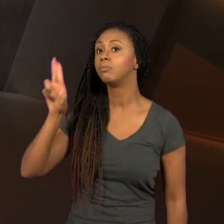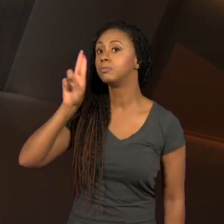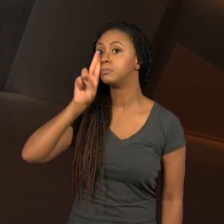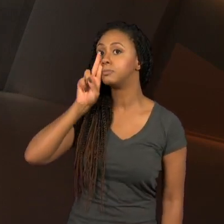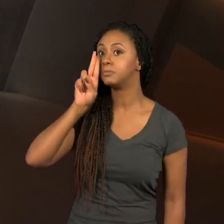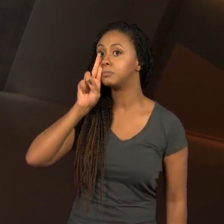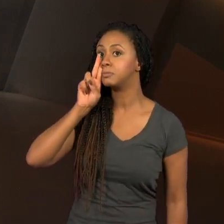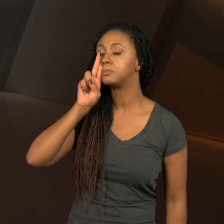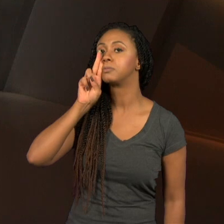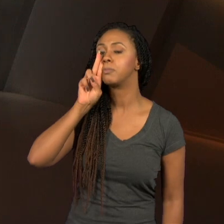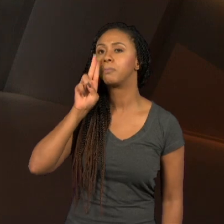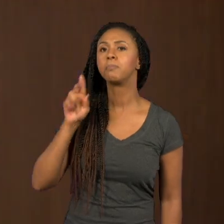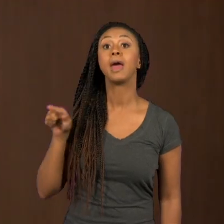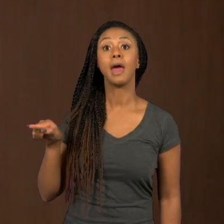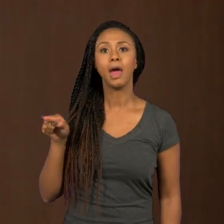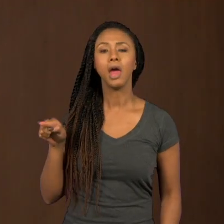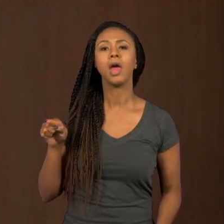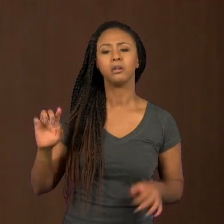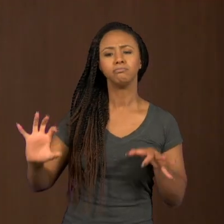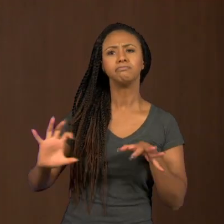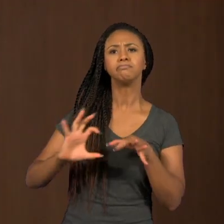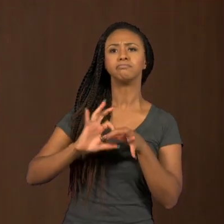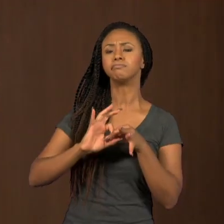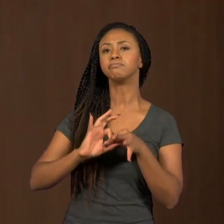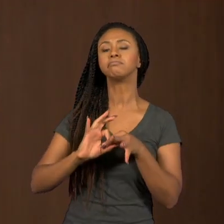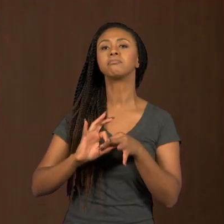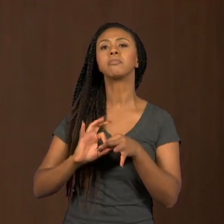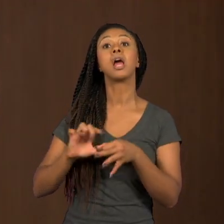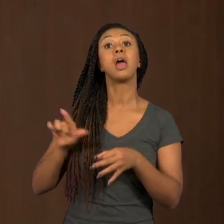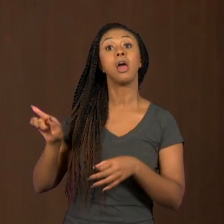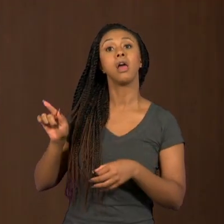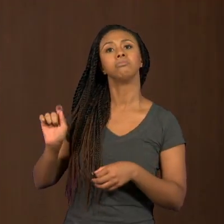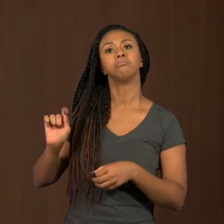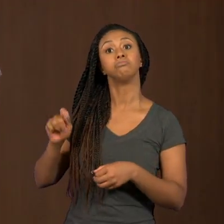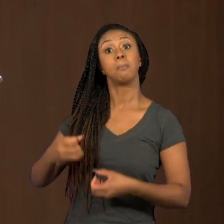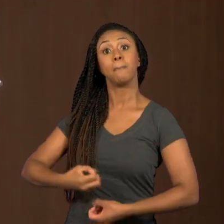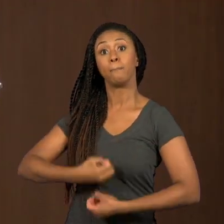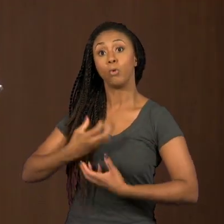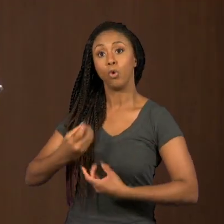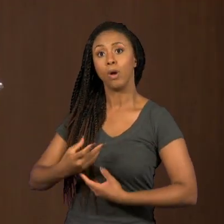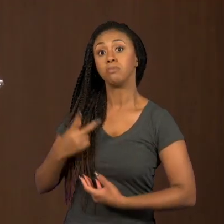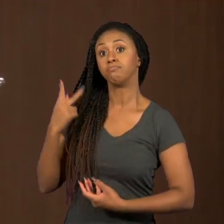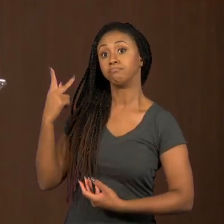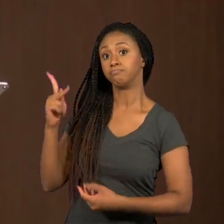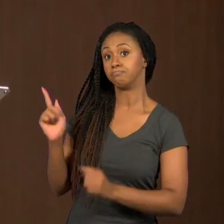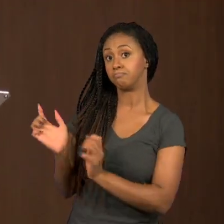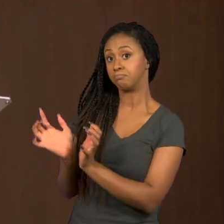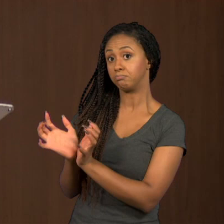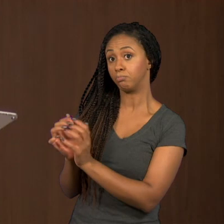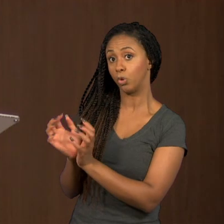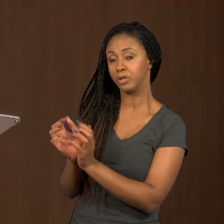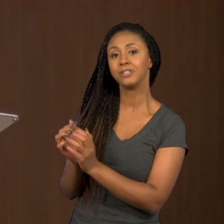FASE DO MODERNISMO. JOÃO CABRAL DE MELO NETO É UM POETA PERNAMBUCANO, COMO MANUEL BANDEIRA, DE QUEM